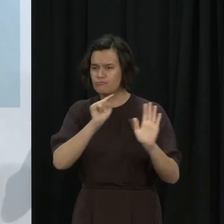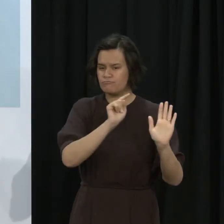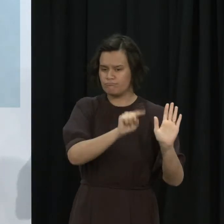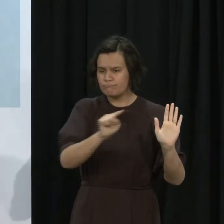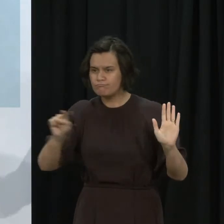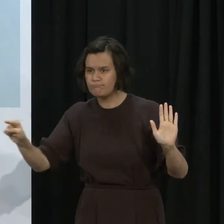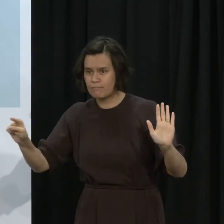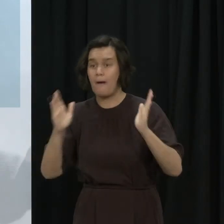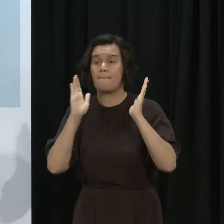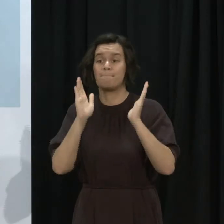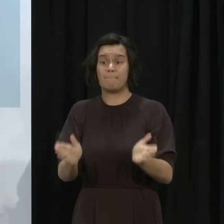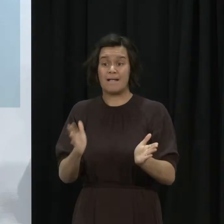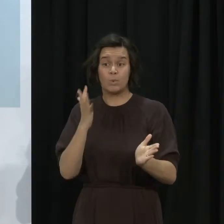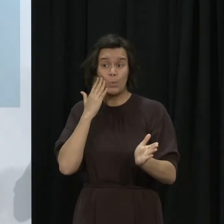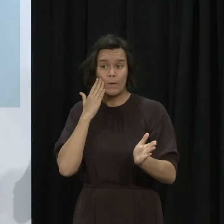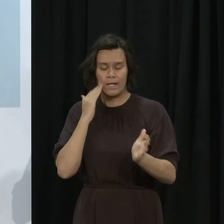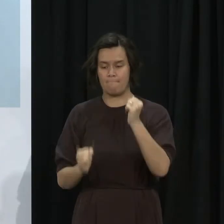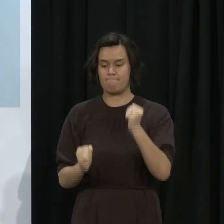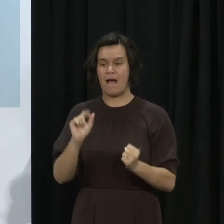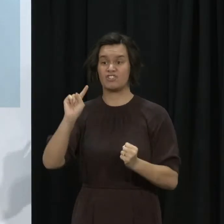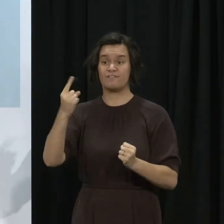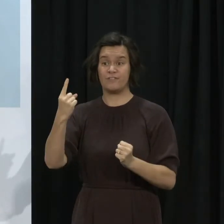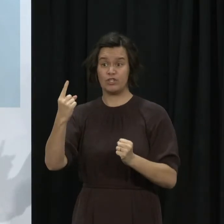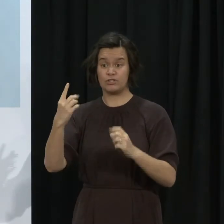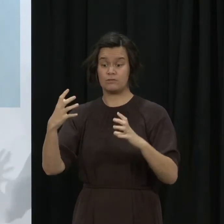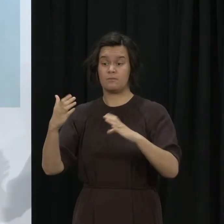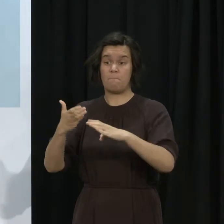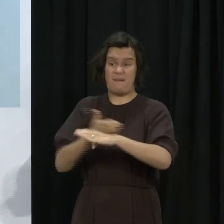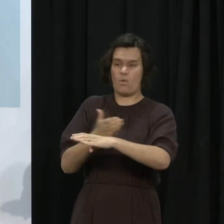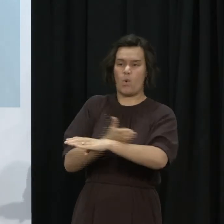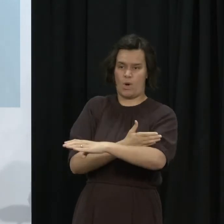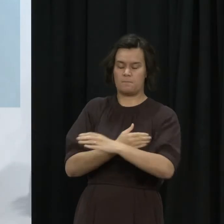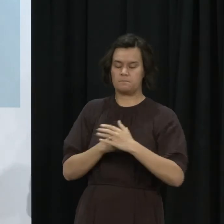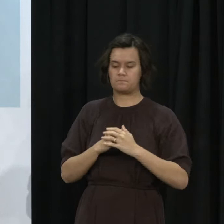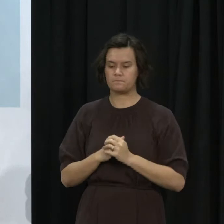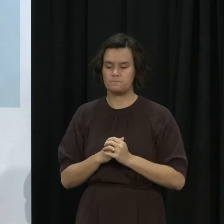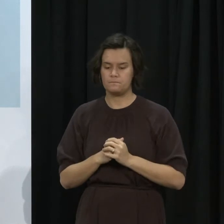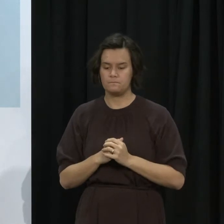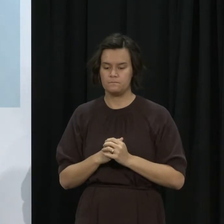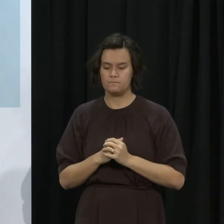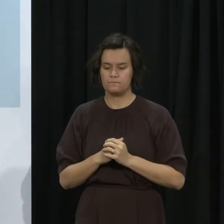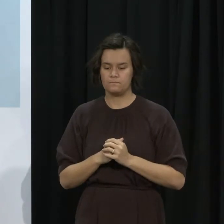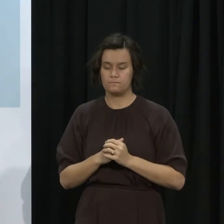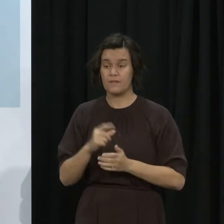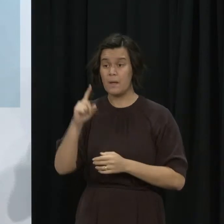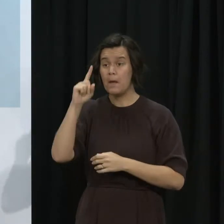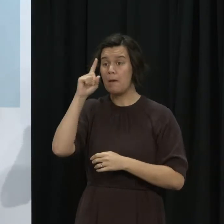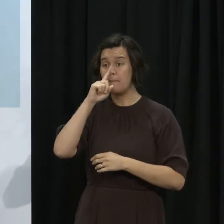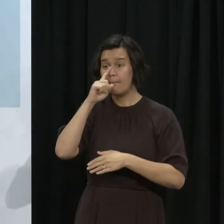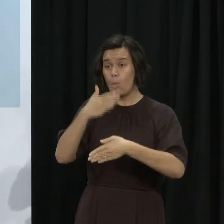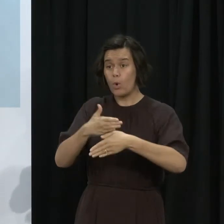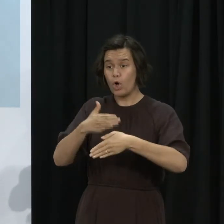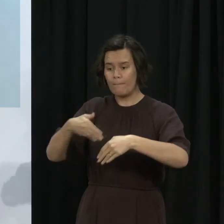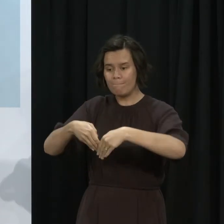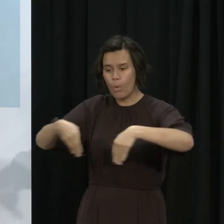atu ki etahi atu katoa e